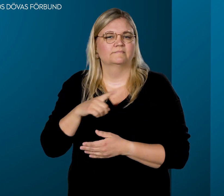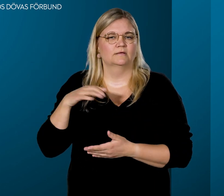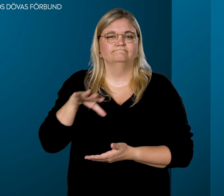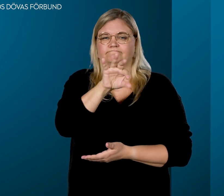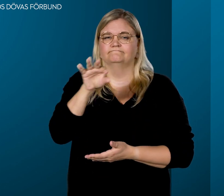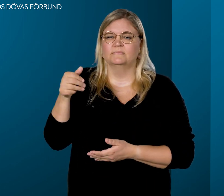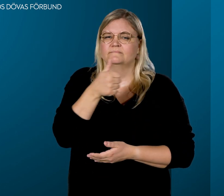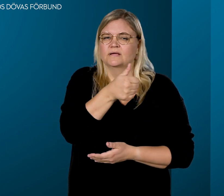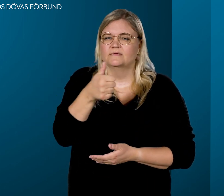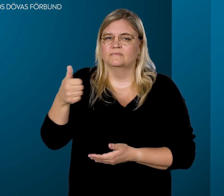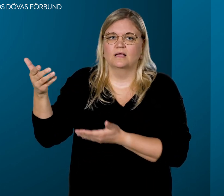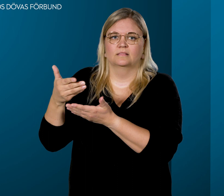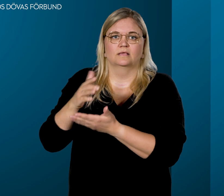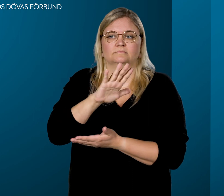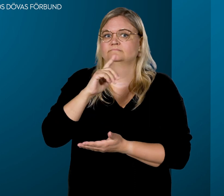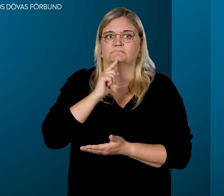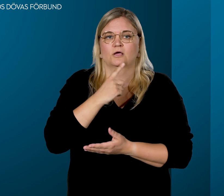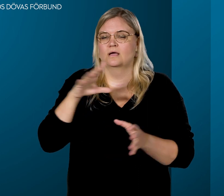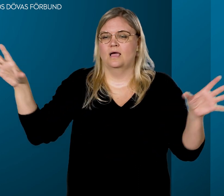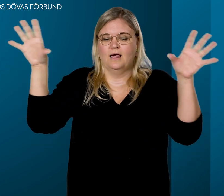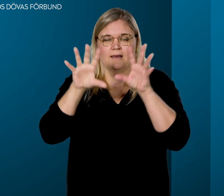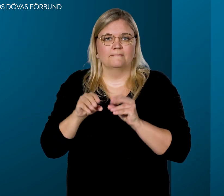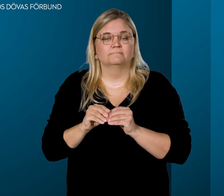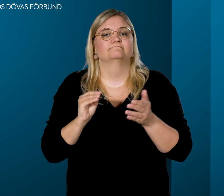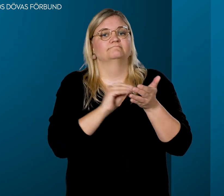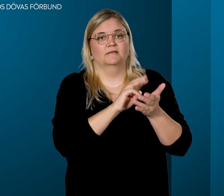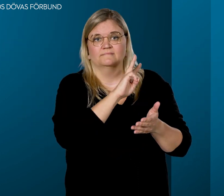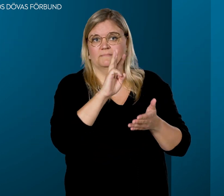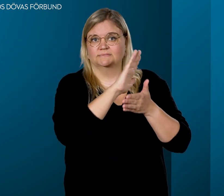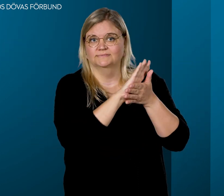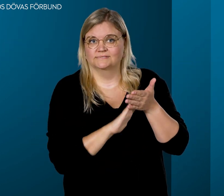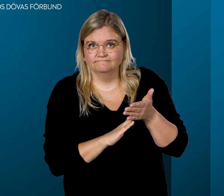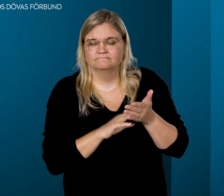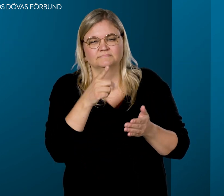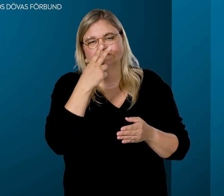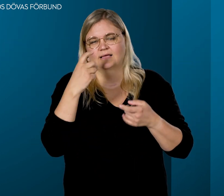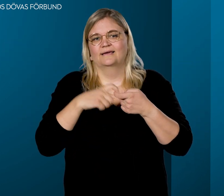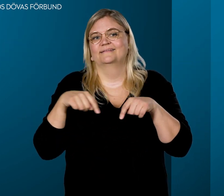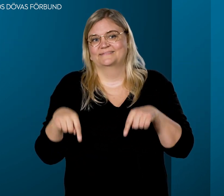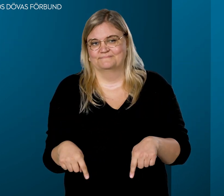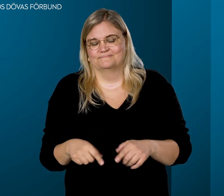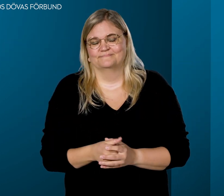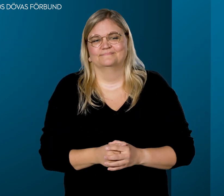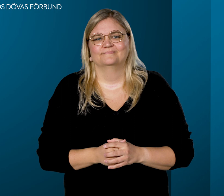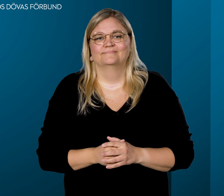Vi har samlat svaren från varje kandidat en webbsida som du når via länken nedan.